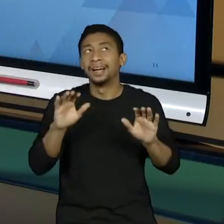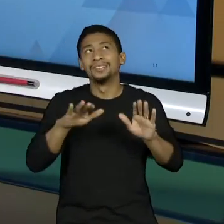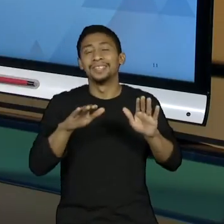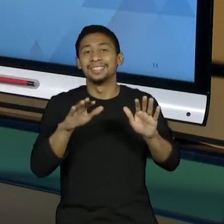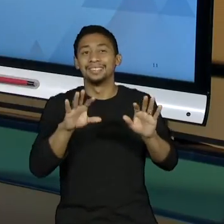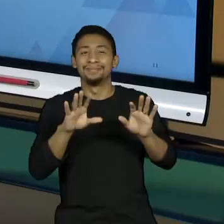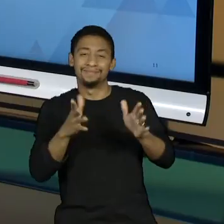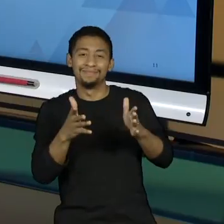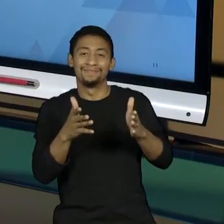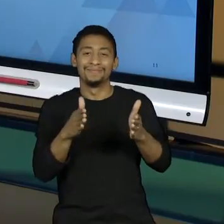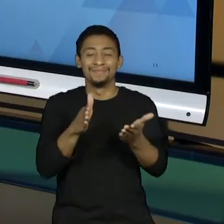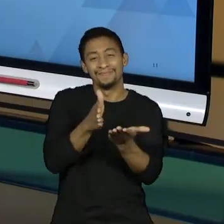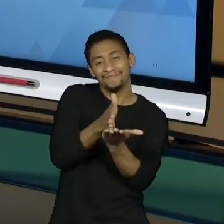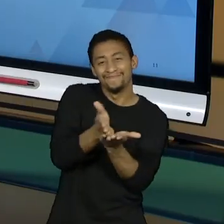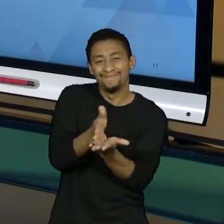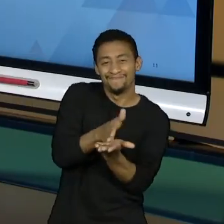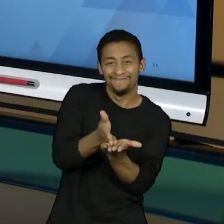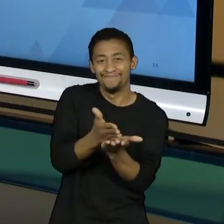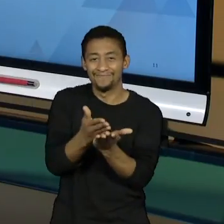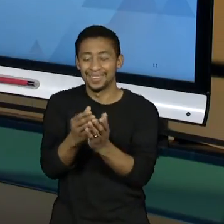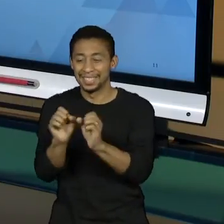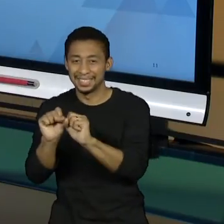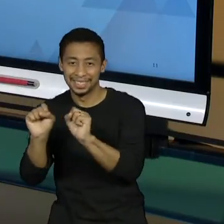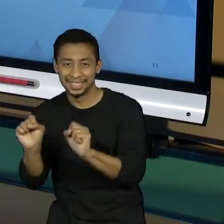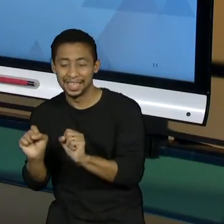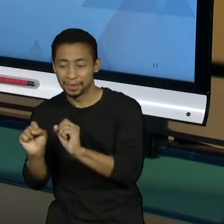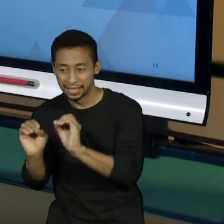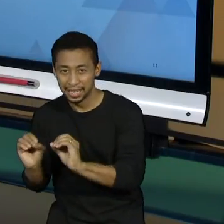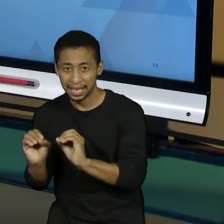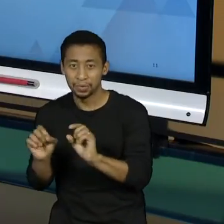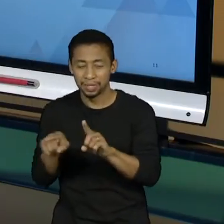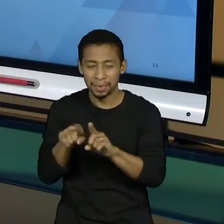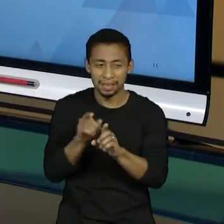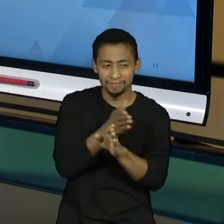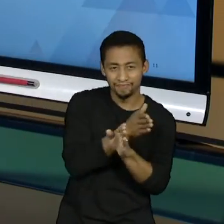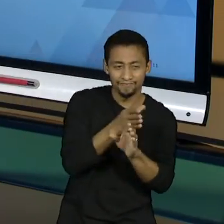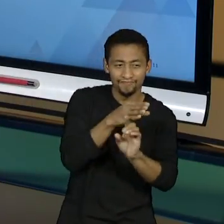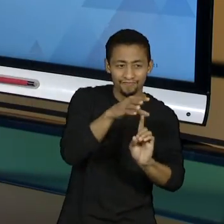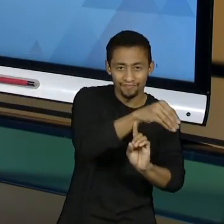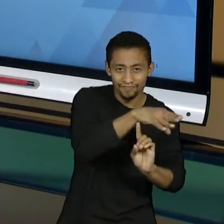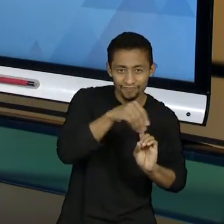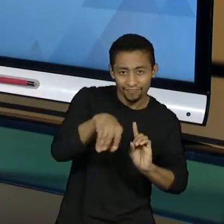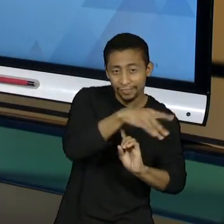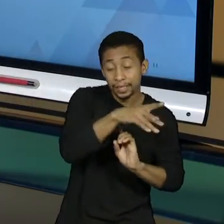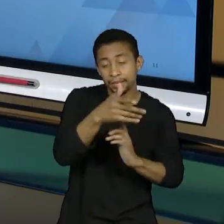HARMONIOSA NÃO SERIA MELHOR? ENTÃO É ALGO QUE VOCÊ TEM QUE AVALIAR.